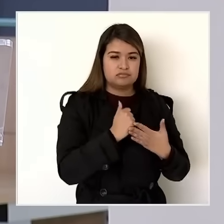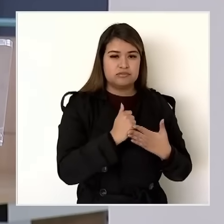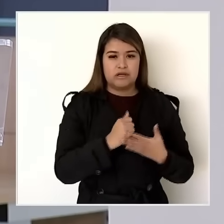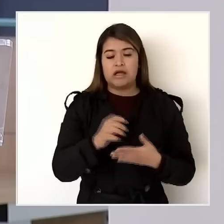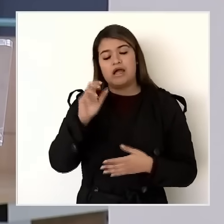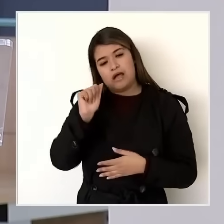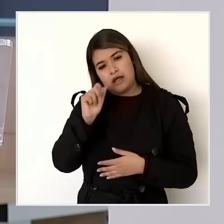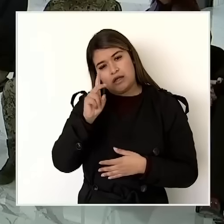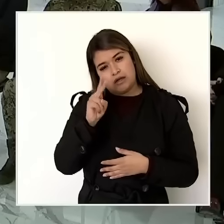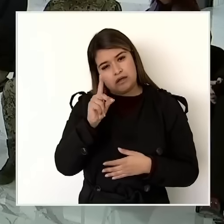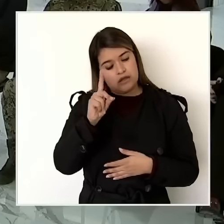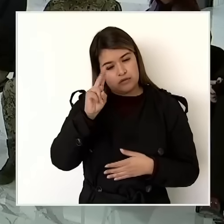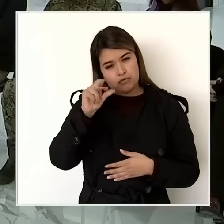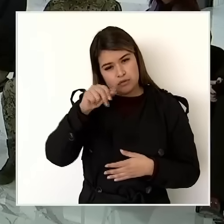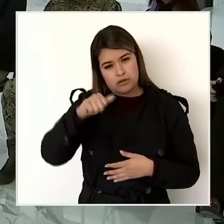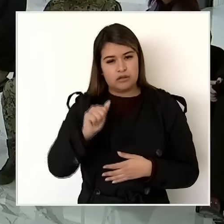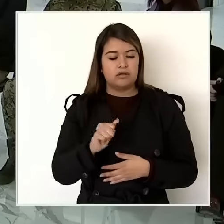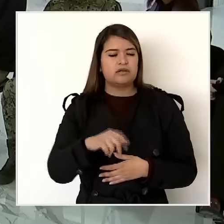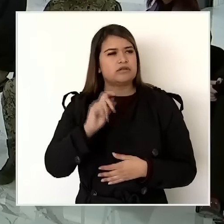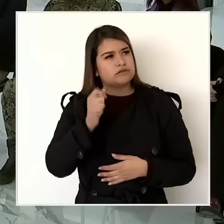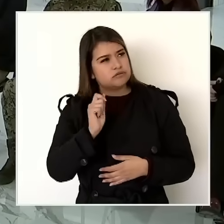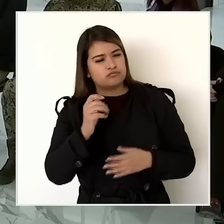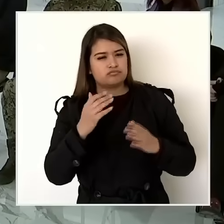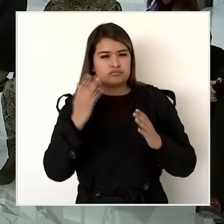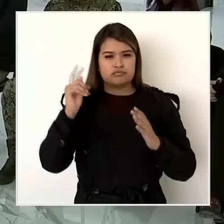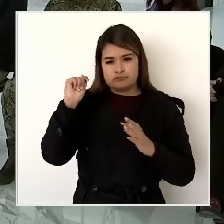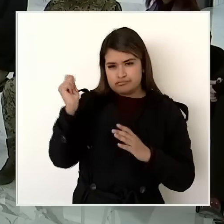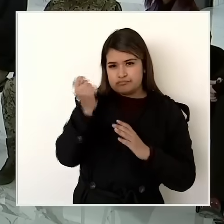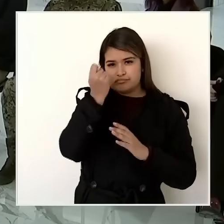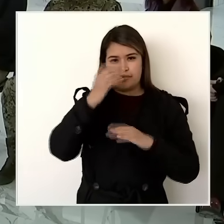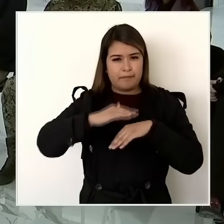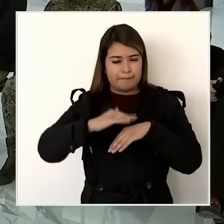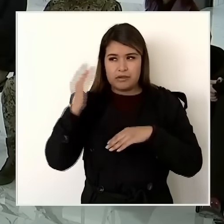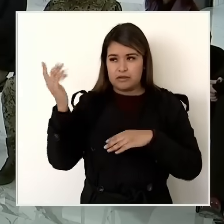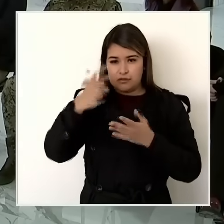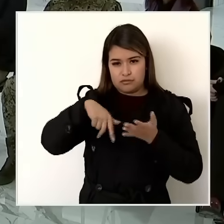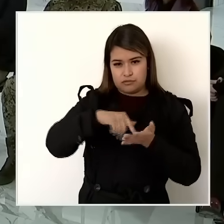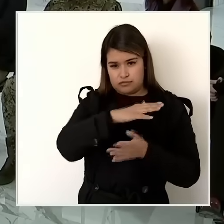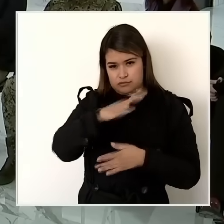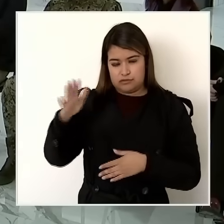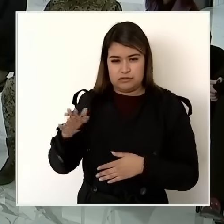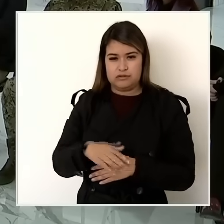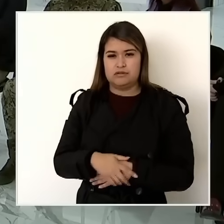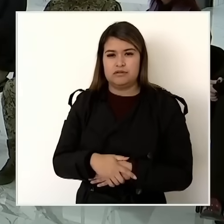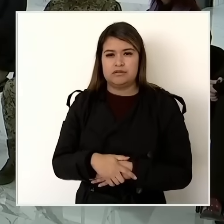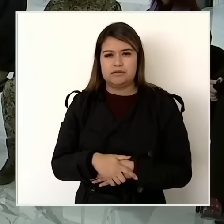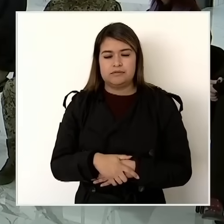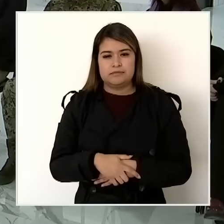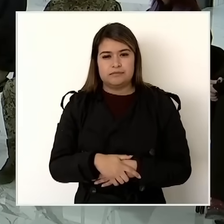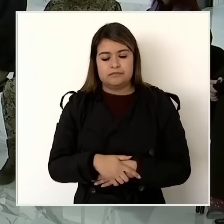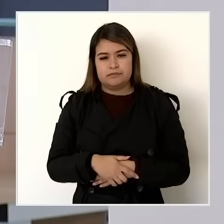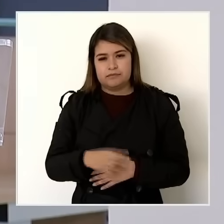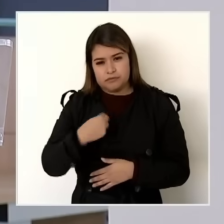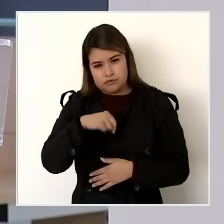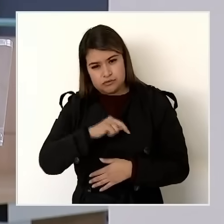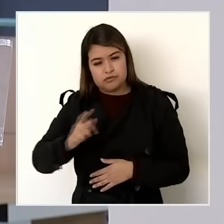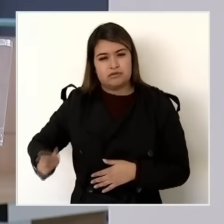sino la modernización y la digitalización de todos los procesos en el gobierno. Aduanas, además de la